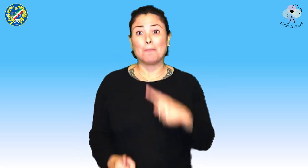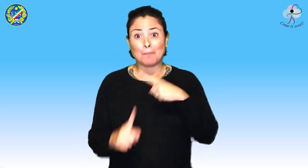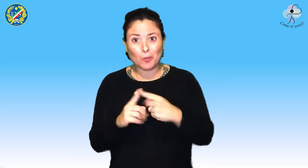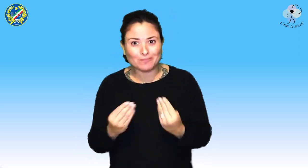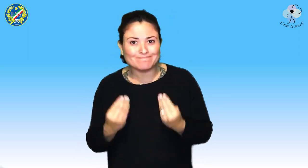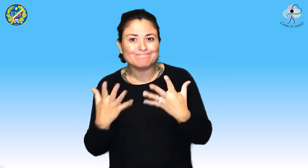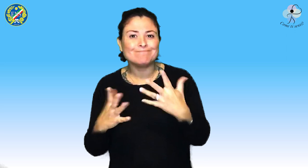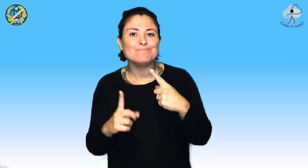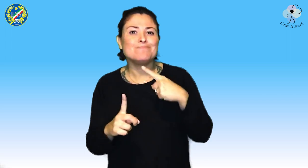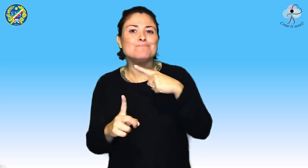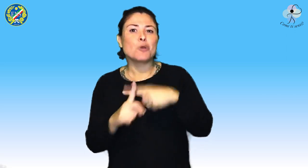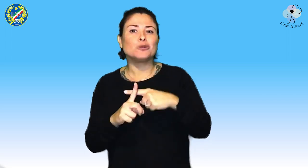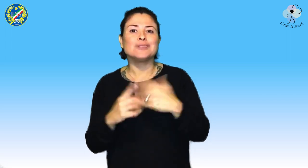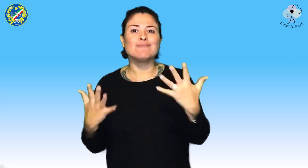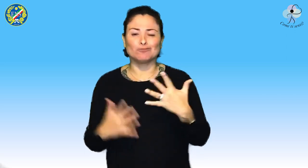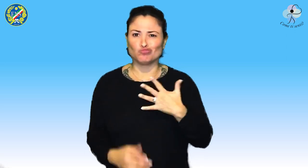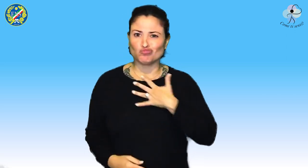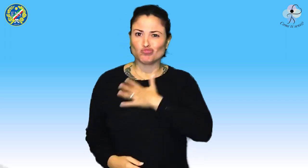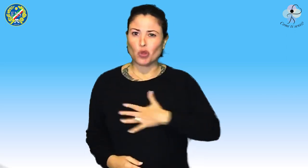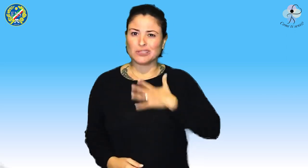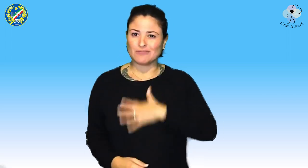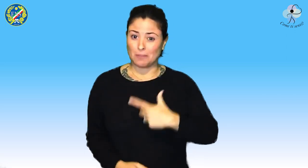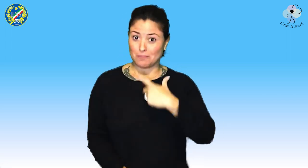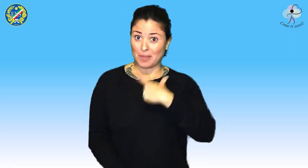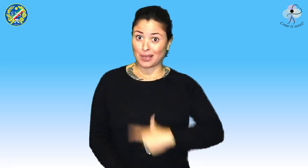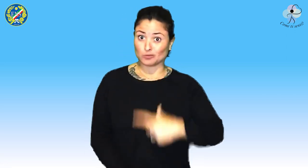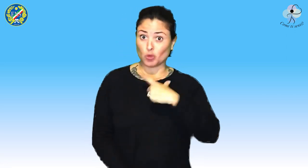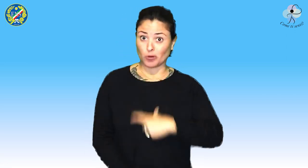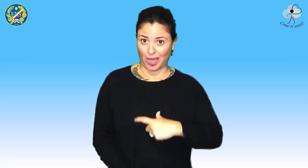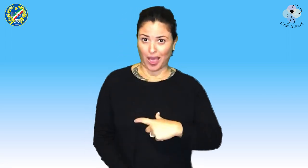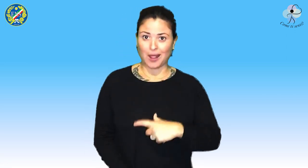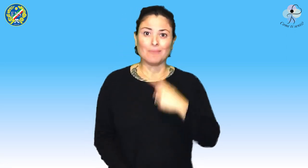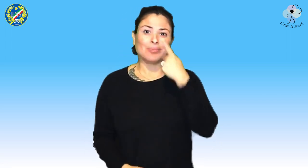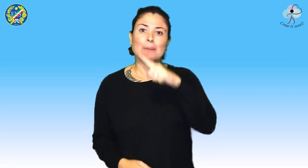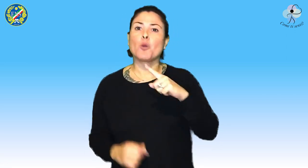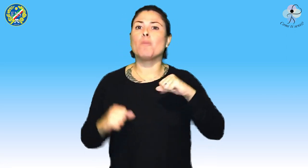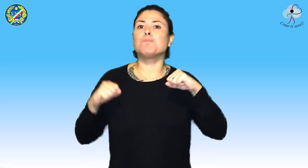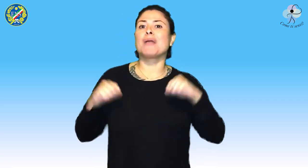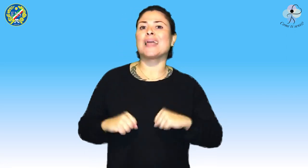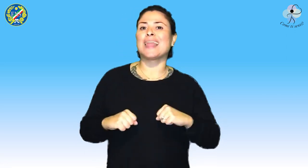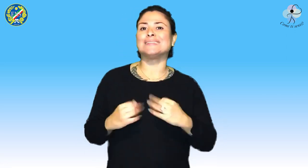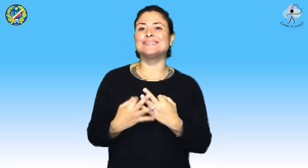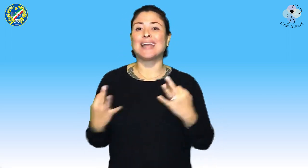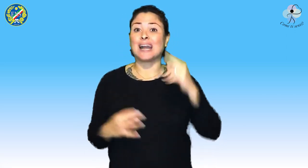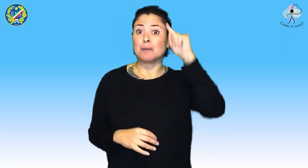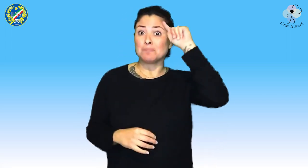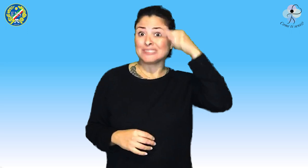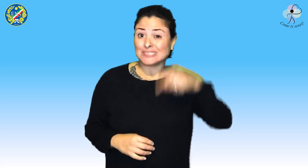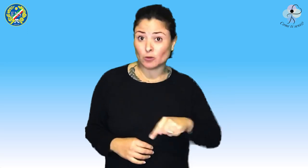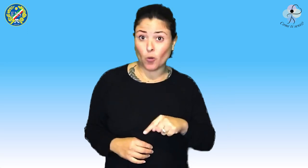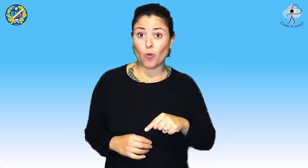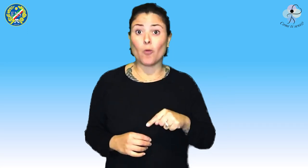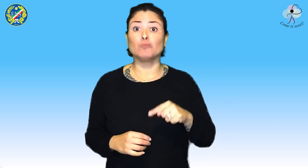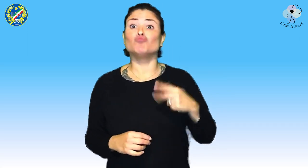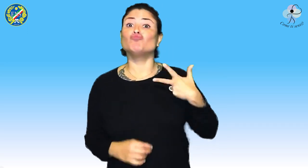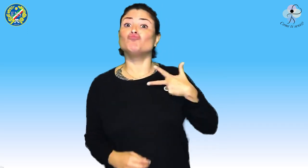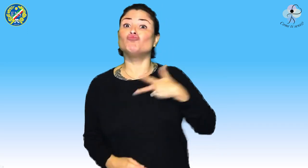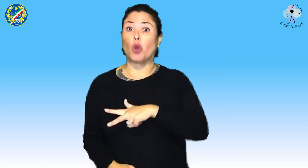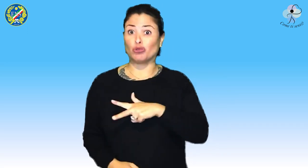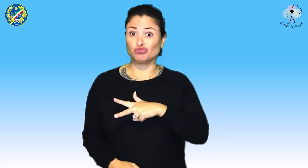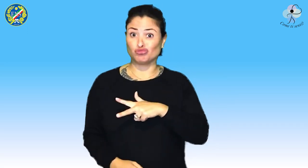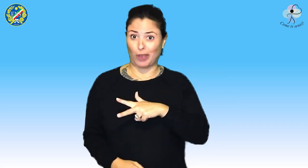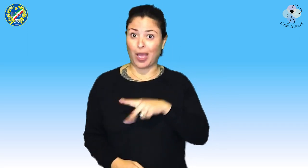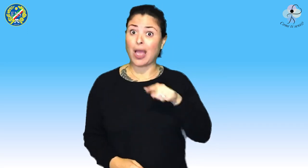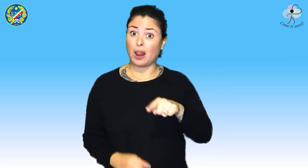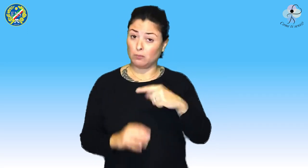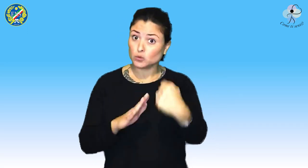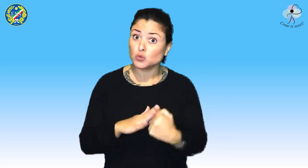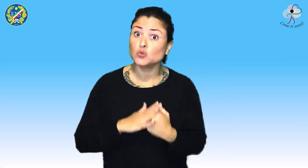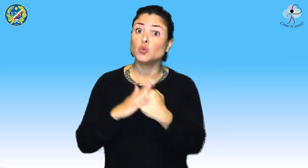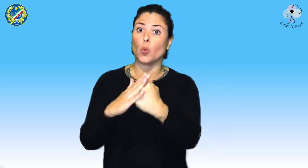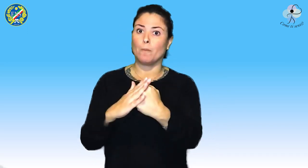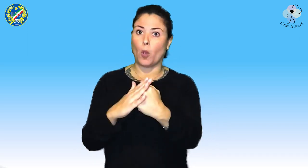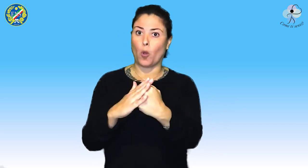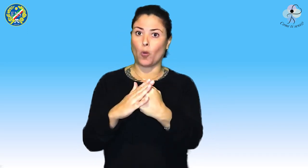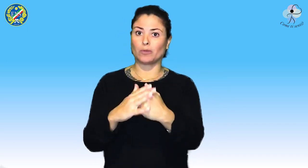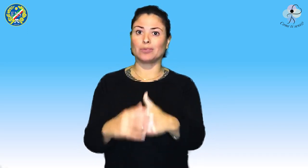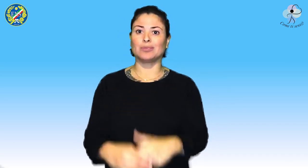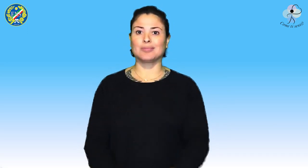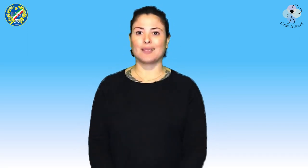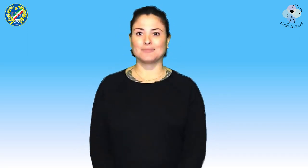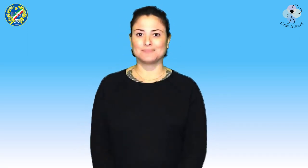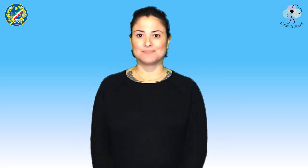sia sul grado di soddisfazione personale (supportando il benessere psichico e sociale).